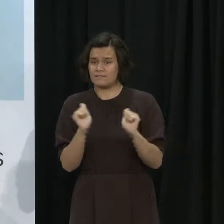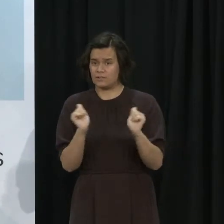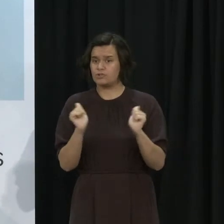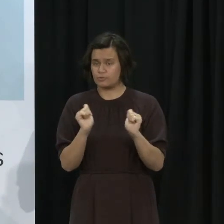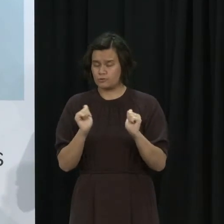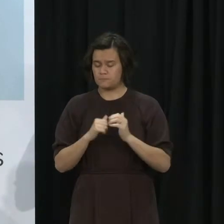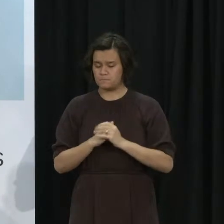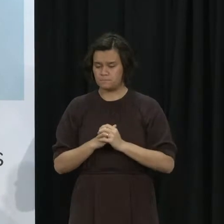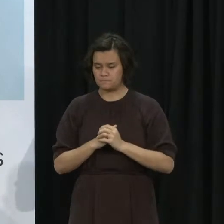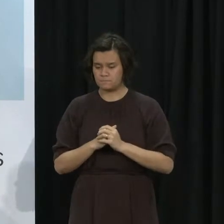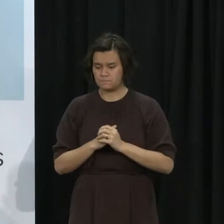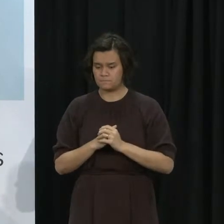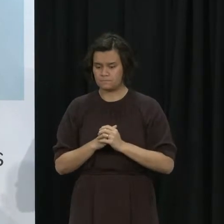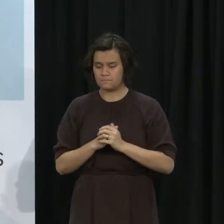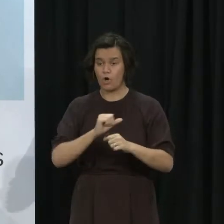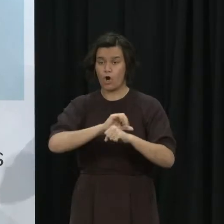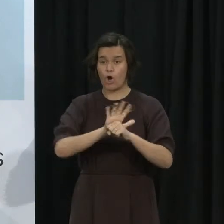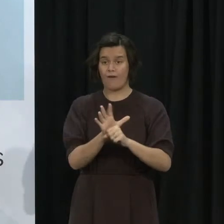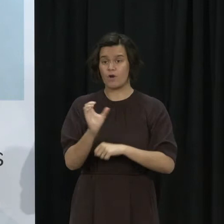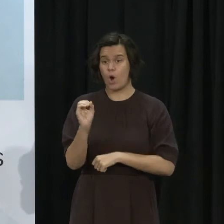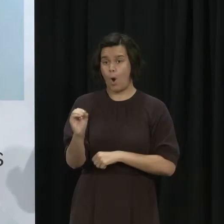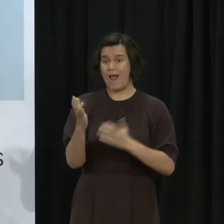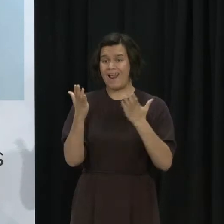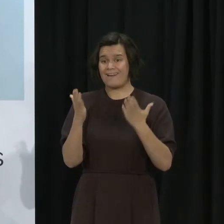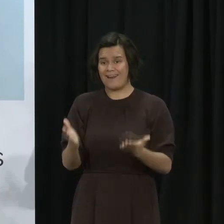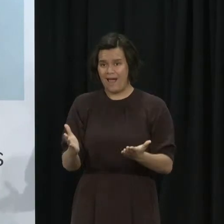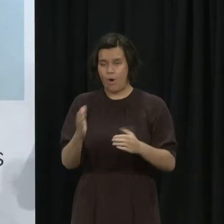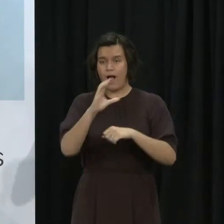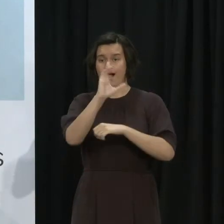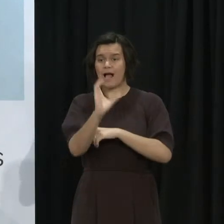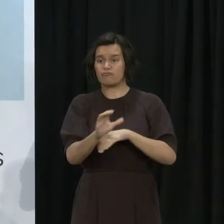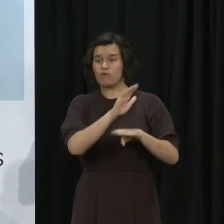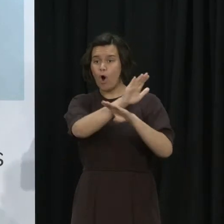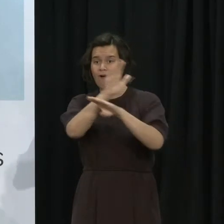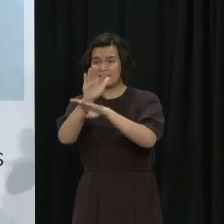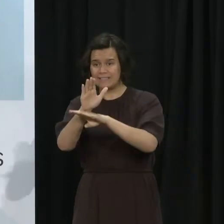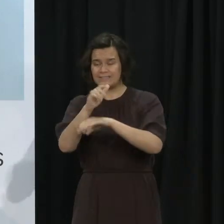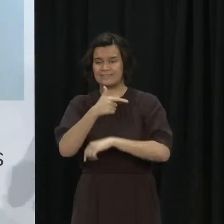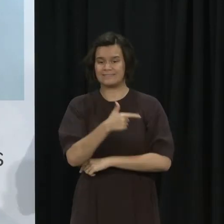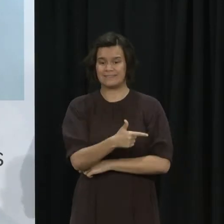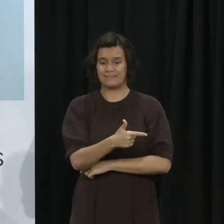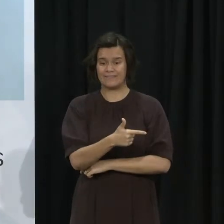te matapaki i t mtou mahere ki te whakaiti i te riri o Omicron ki Aotearoa. I a matou e whakanui ana i ta matou